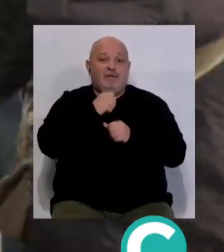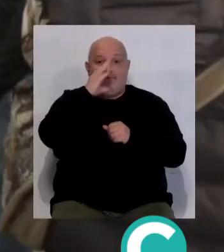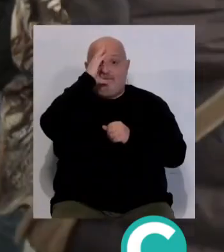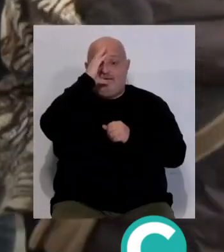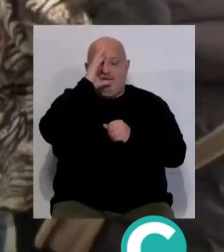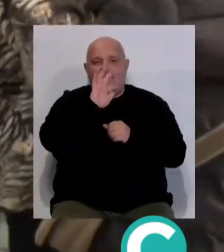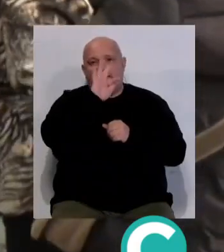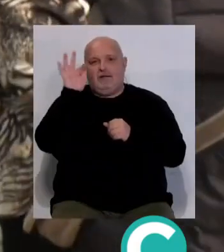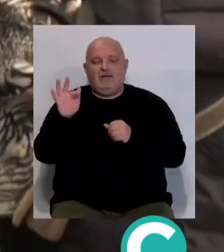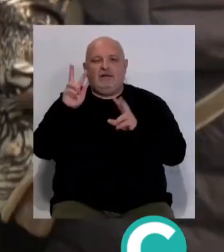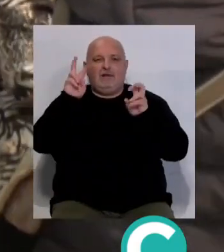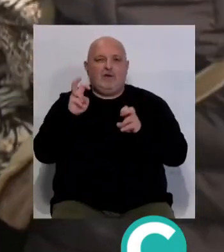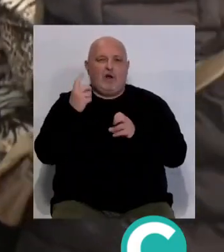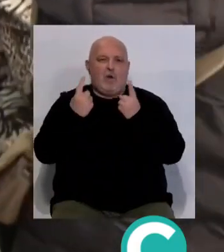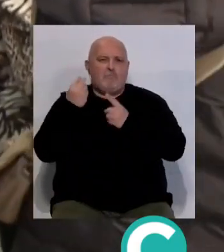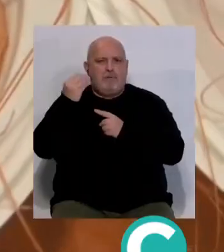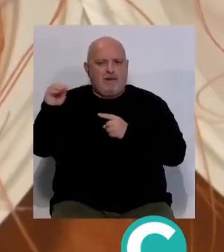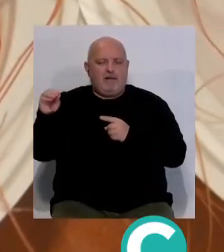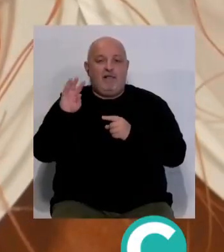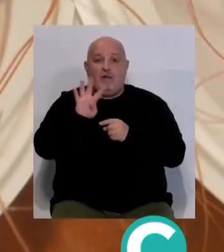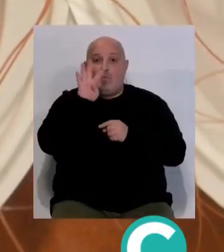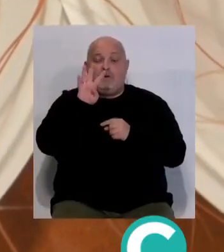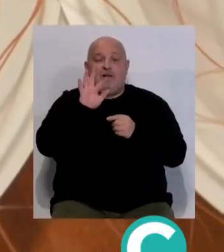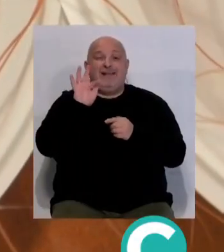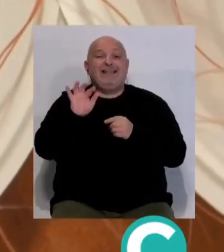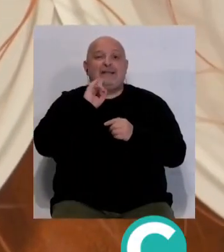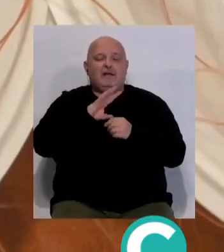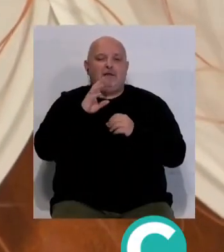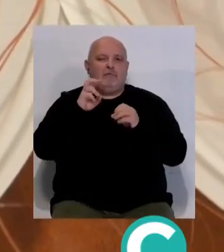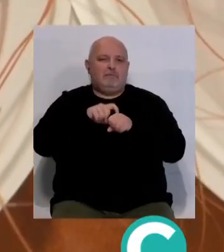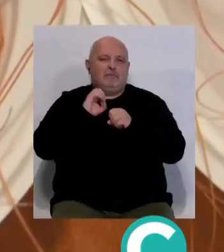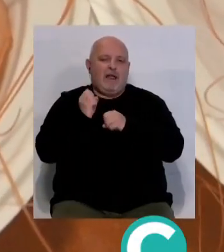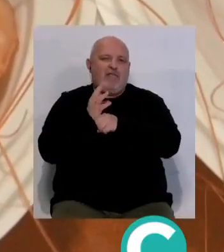para disfrutar del resto de eventos el día 4 Le tocará el turno a la tradicional erizada con el